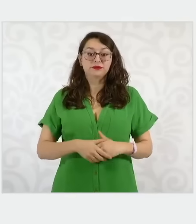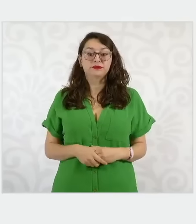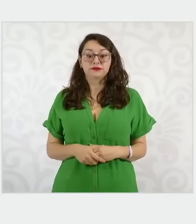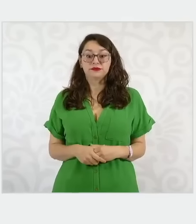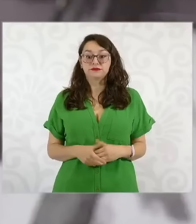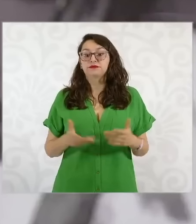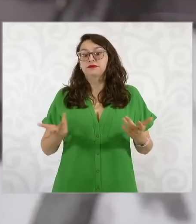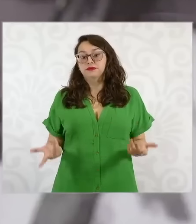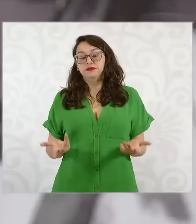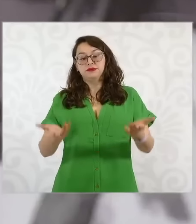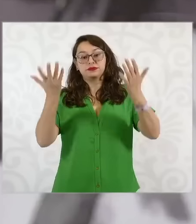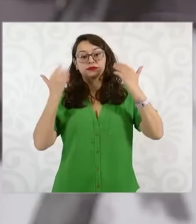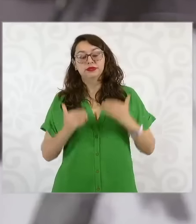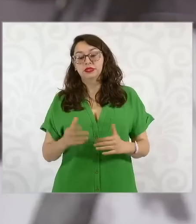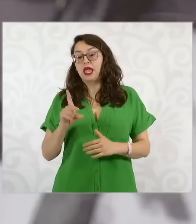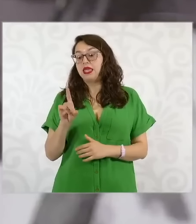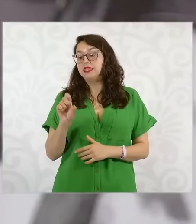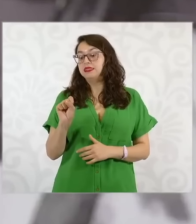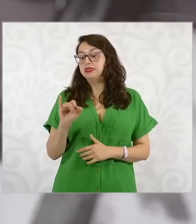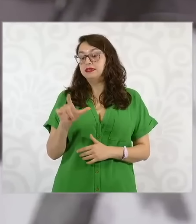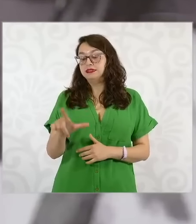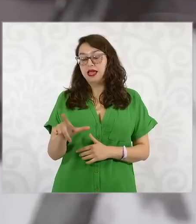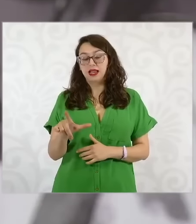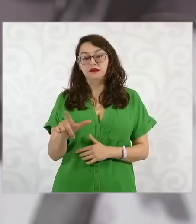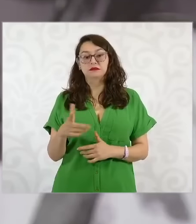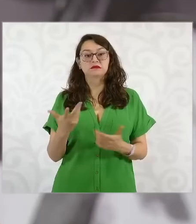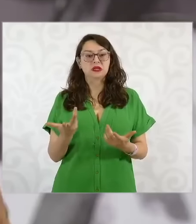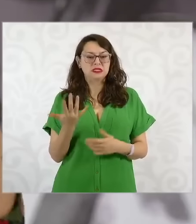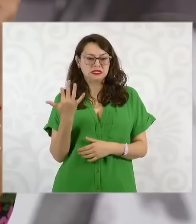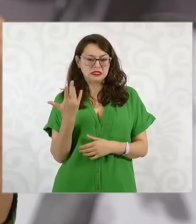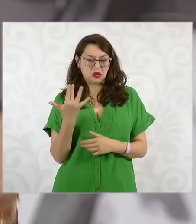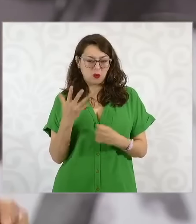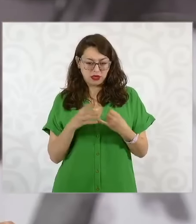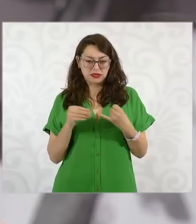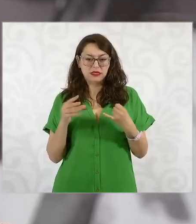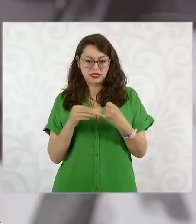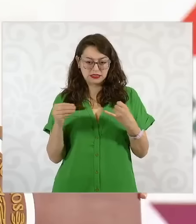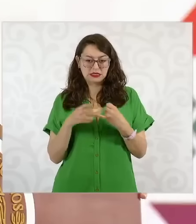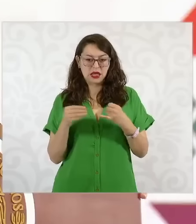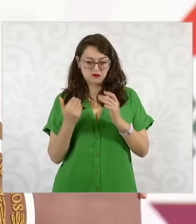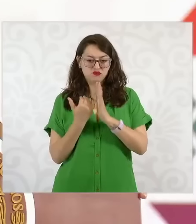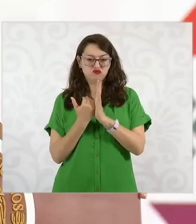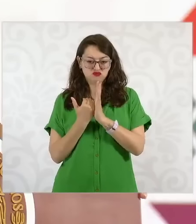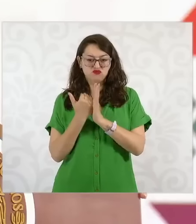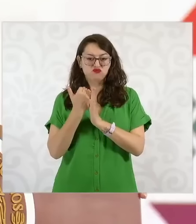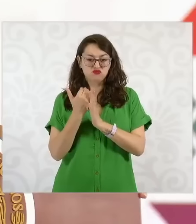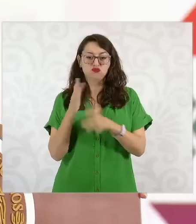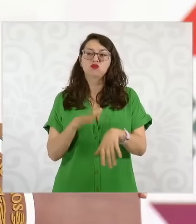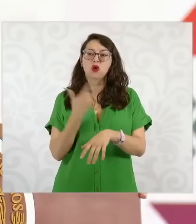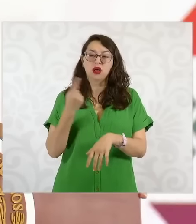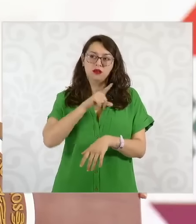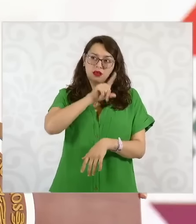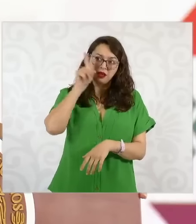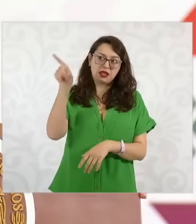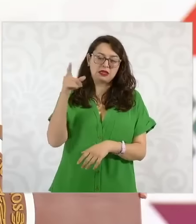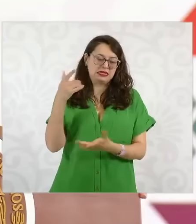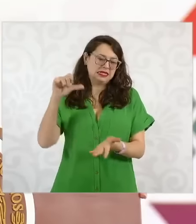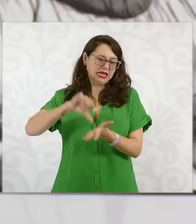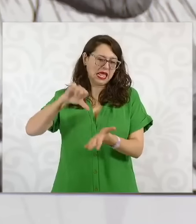En el caso del diésel subió como 50 centavos por la situación en Irán y el objetivo es poderlo